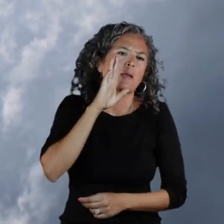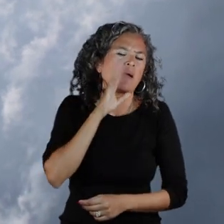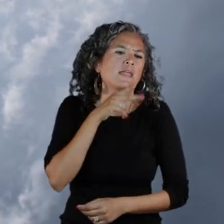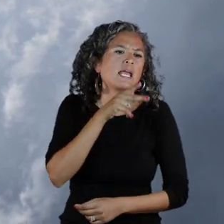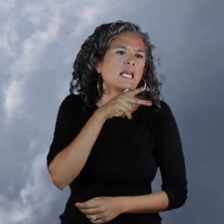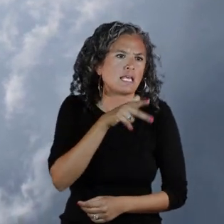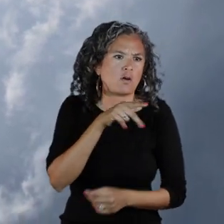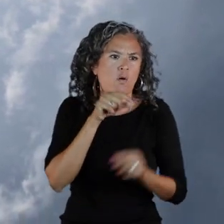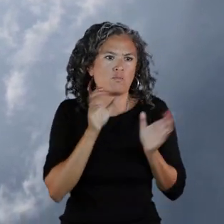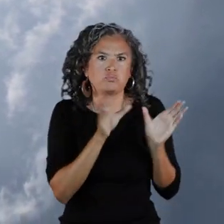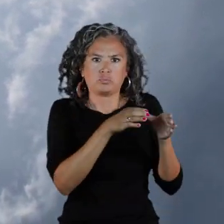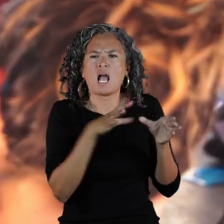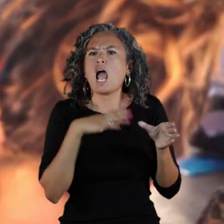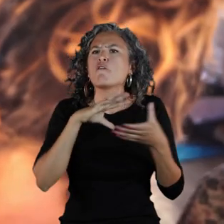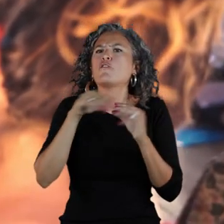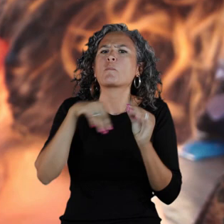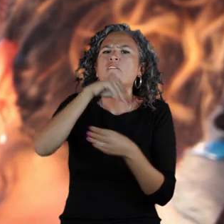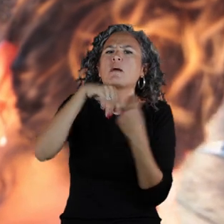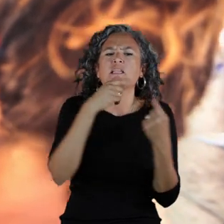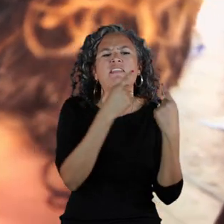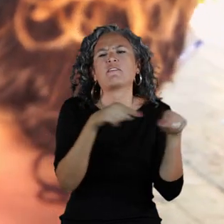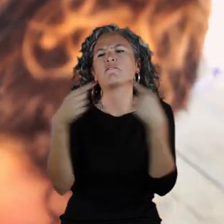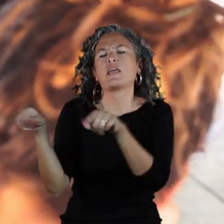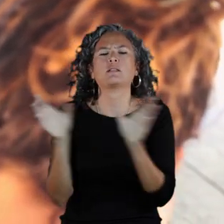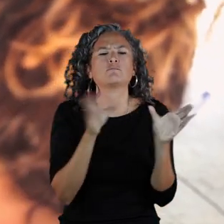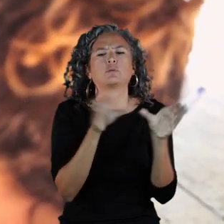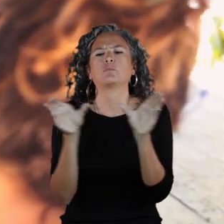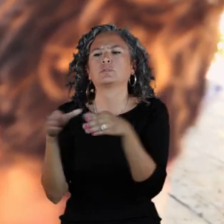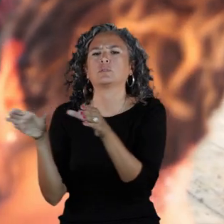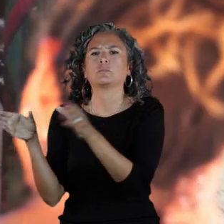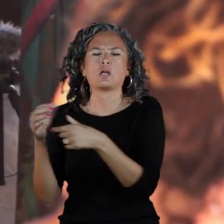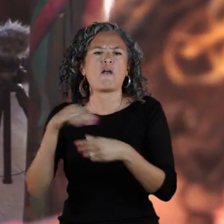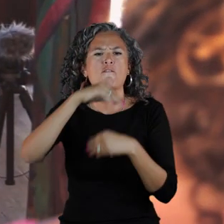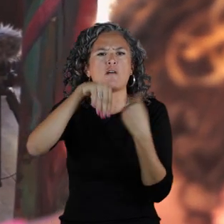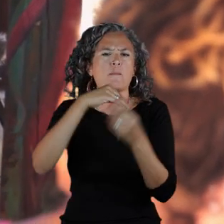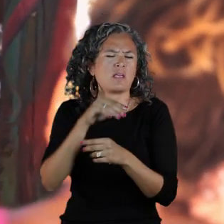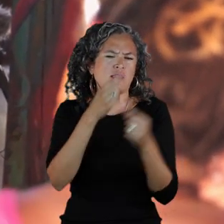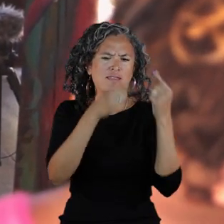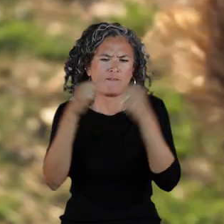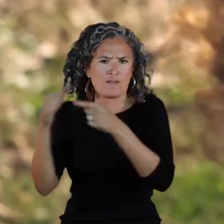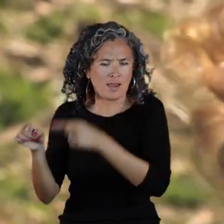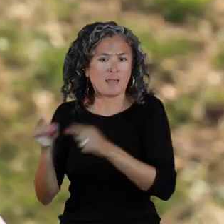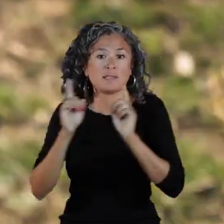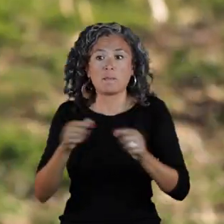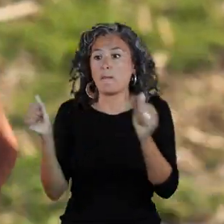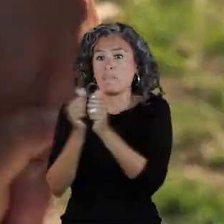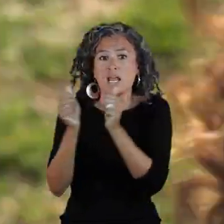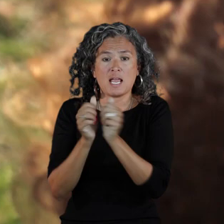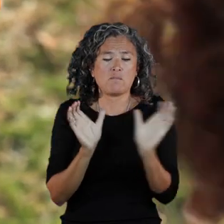(papá, mamá y dos hijos). Las distintas formas de colectividad, de familia y de pareja, que hoy en día son cada